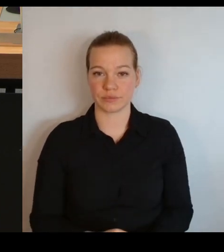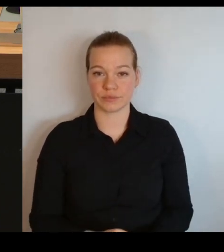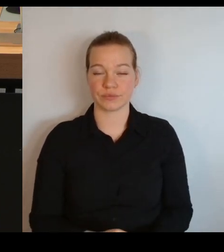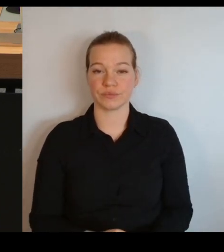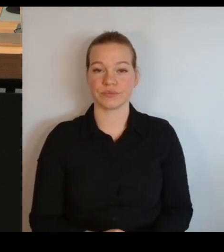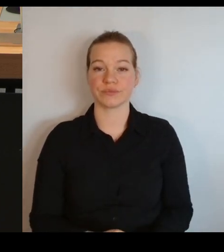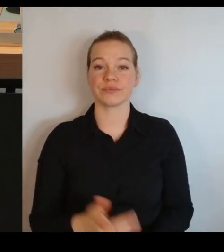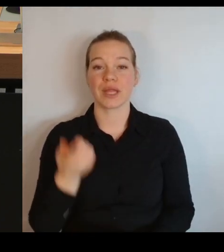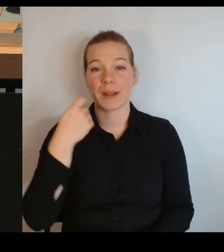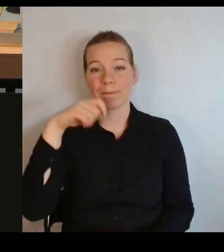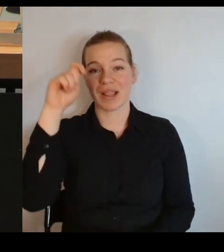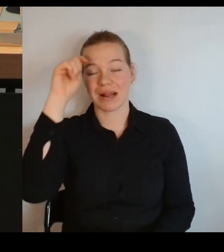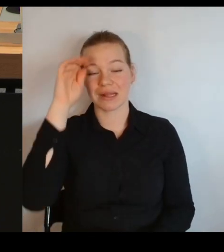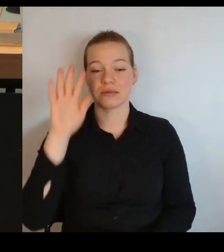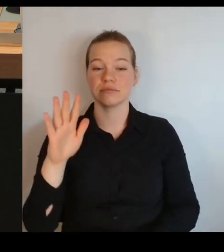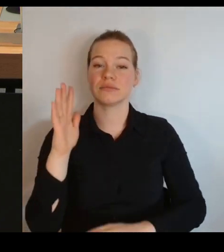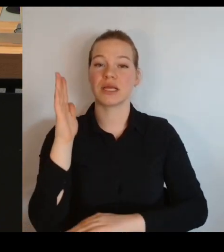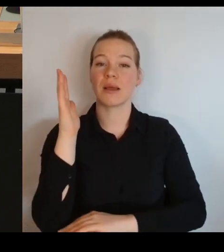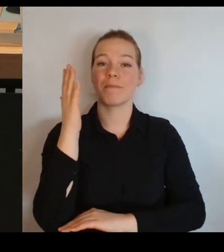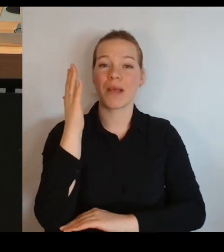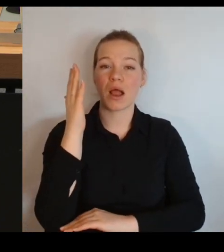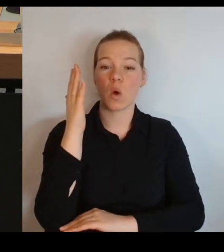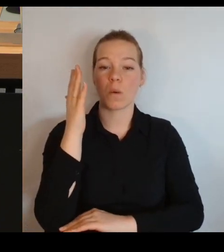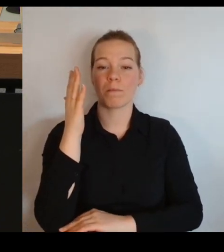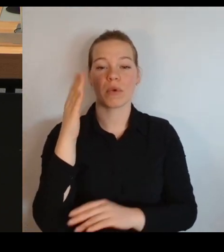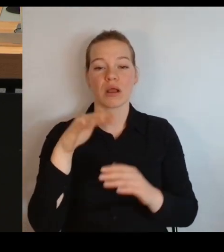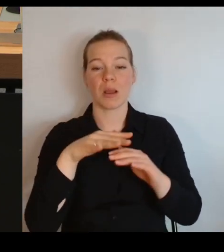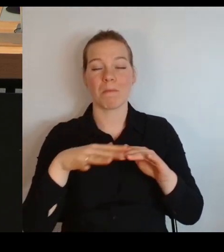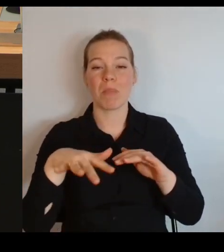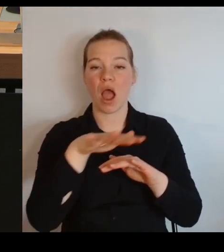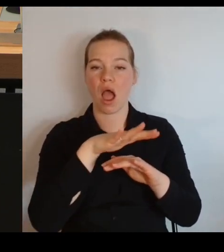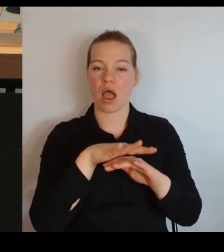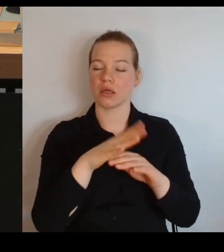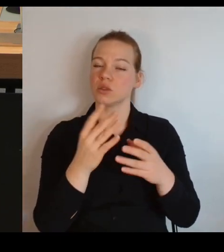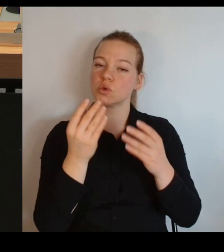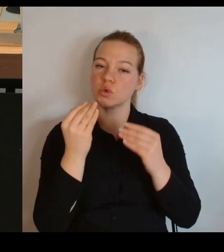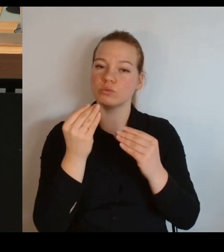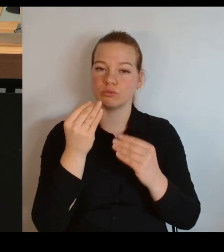unschätzbarem Wert und notwendige Bedingung für eine lebenswerte Stadt.